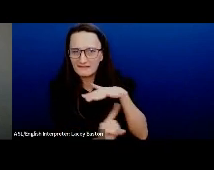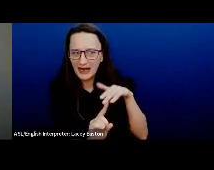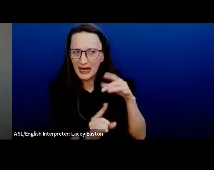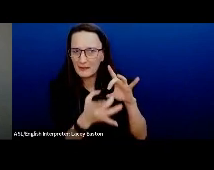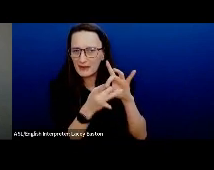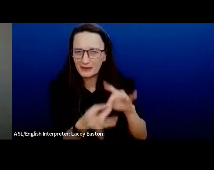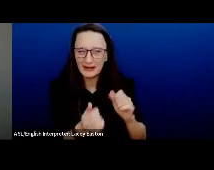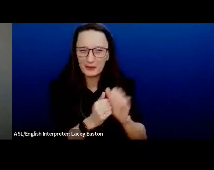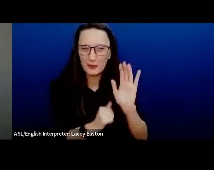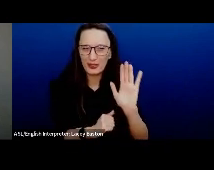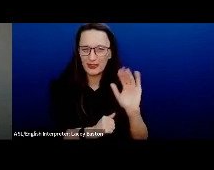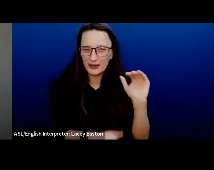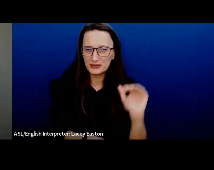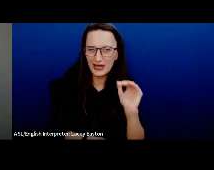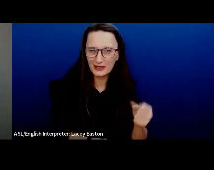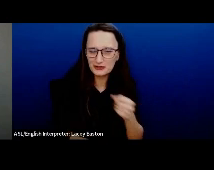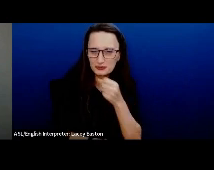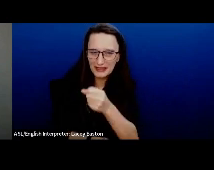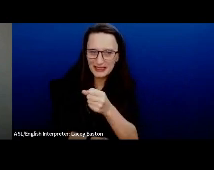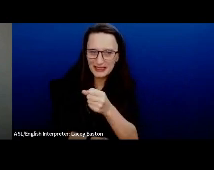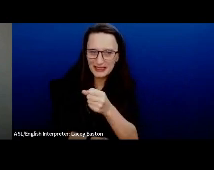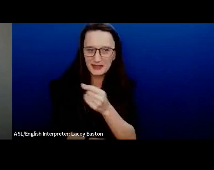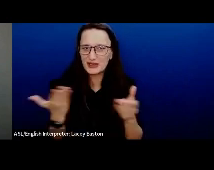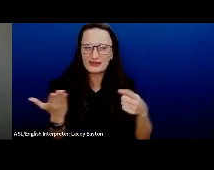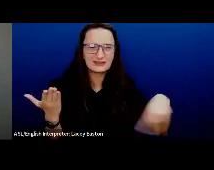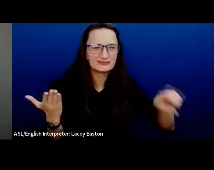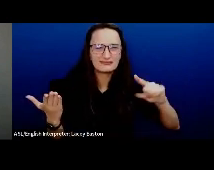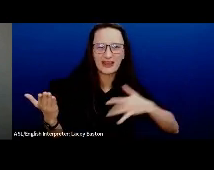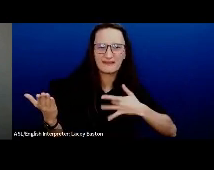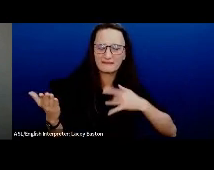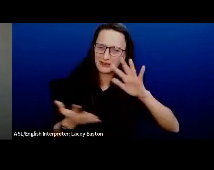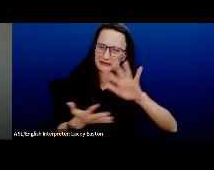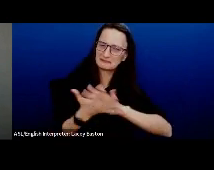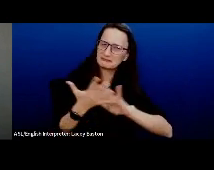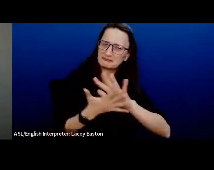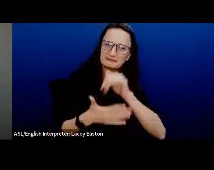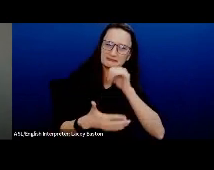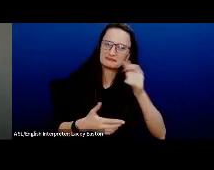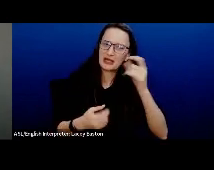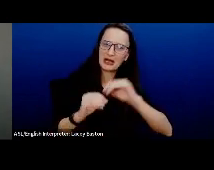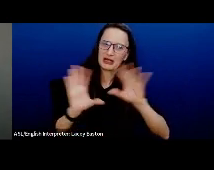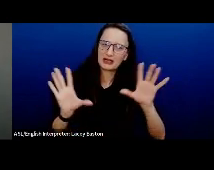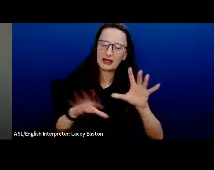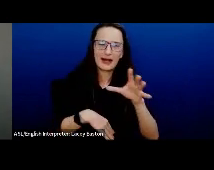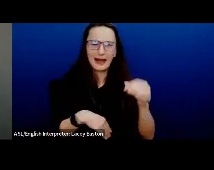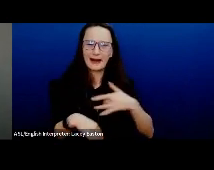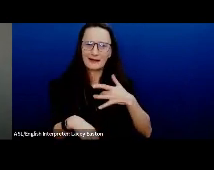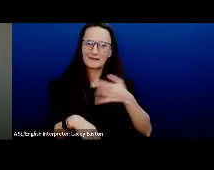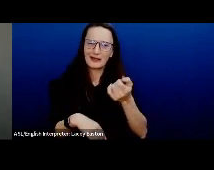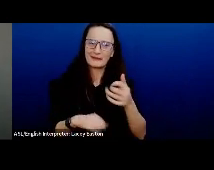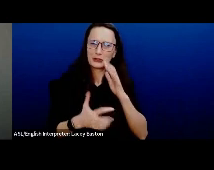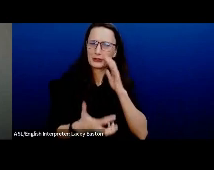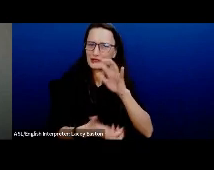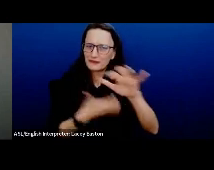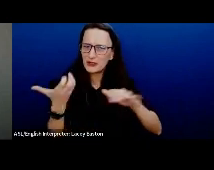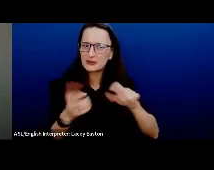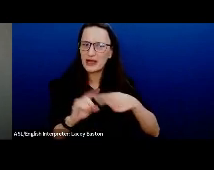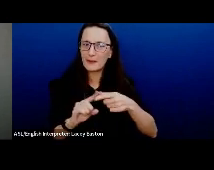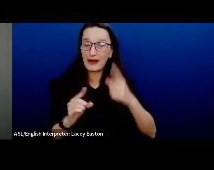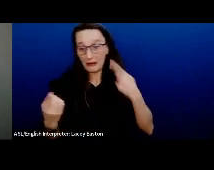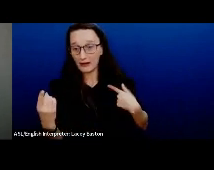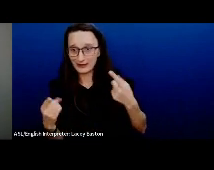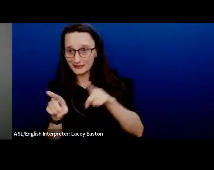y los servicios de sus hijos y también se confunden un poco sobre a qué están consintiendo y cuándo o cómo